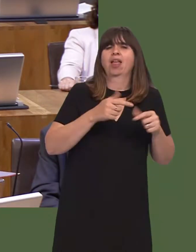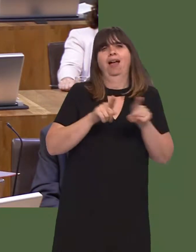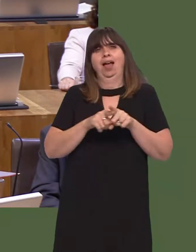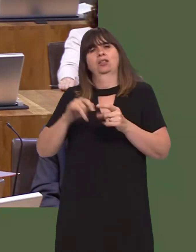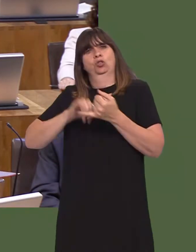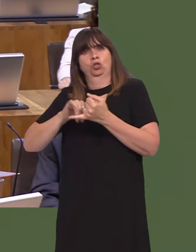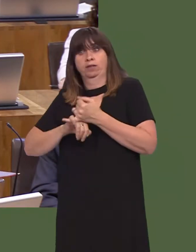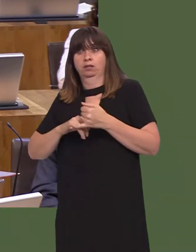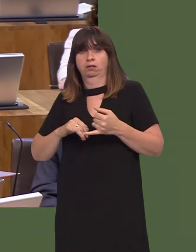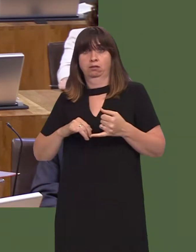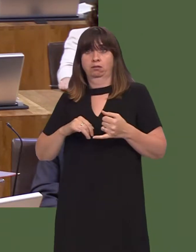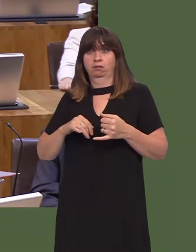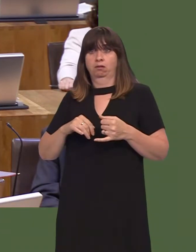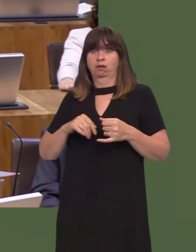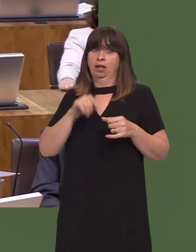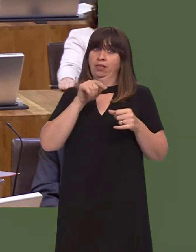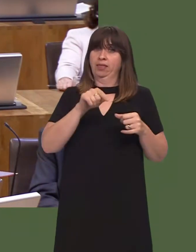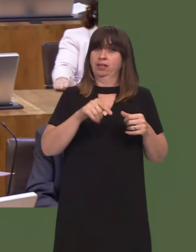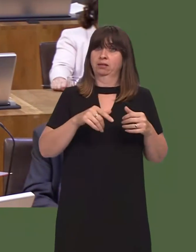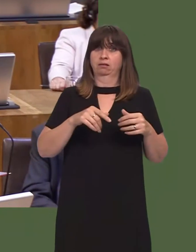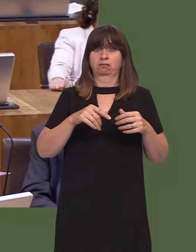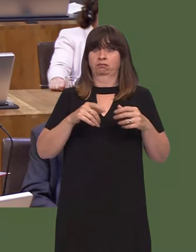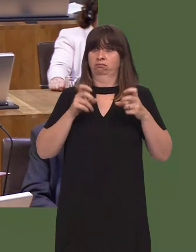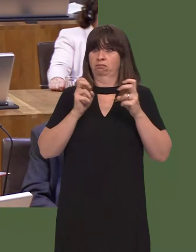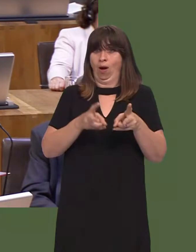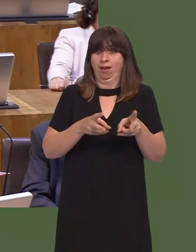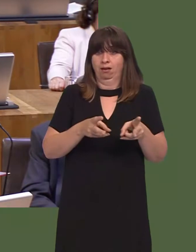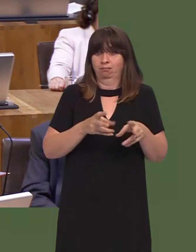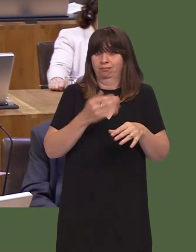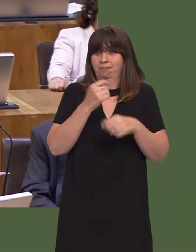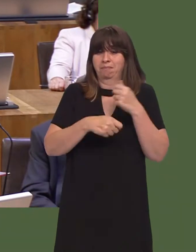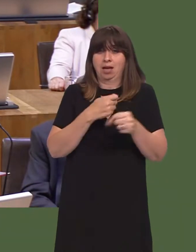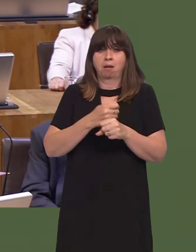llais y dinasyddion. Rydym niín moyn clywed beth yw barn pobl ynglyn ‚ír cynlluniau